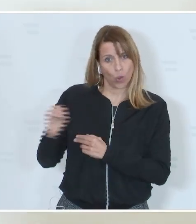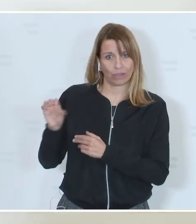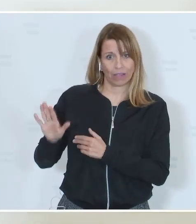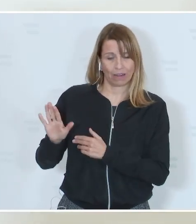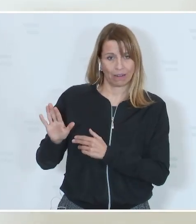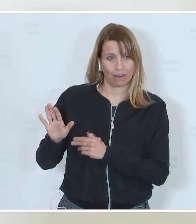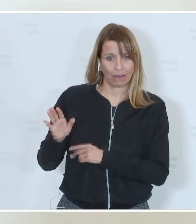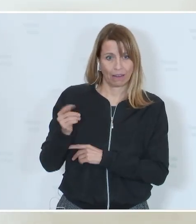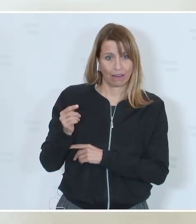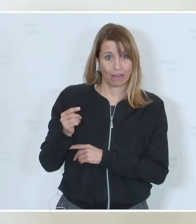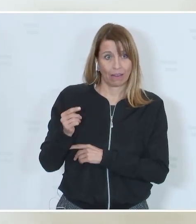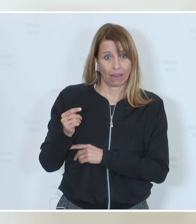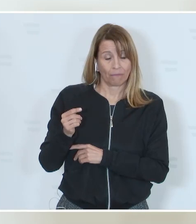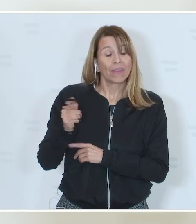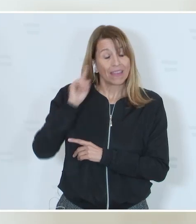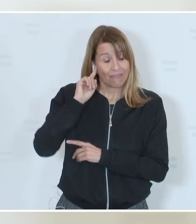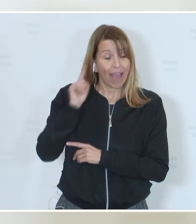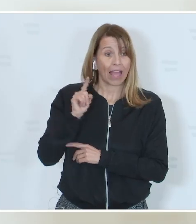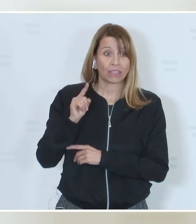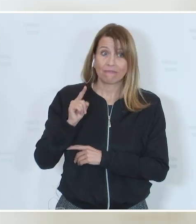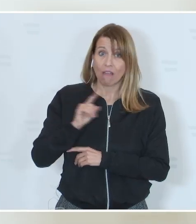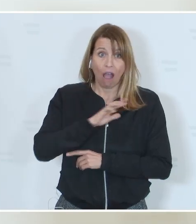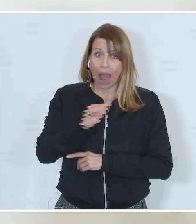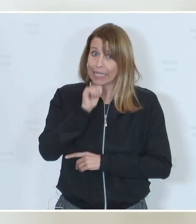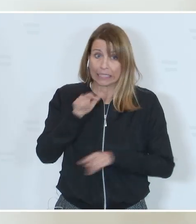Position nicht von allen geteilt wird. Ich verstehe die unterschiedlichen Standpunkte.